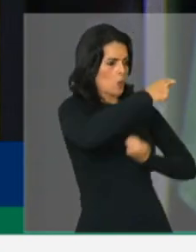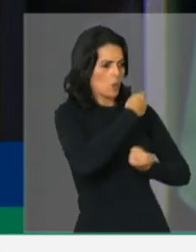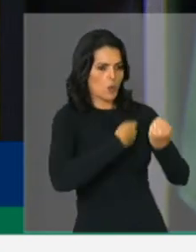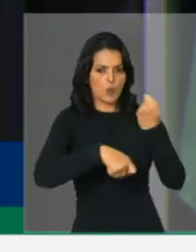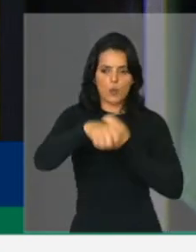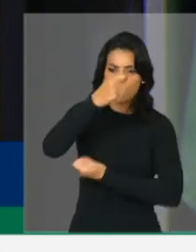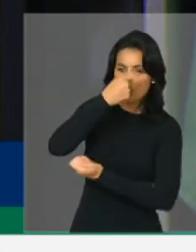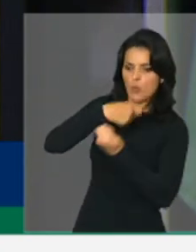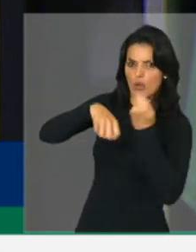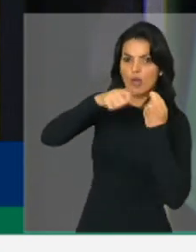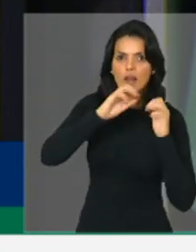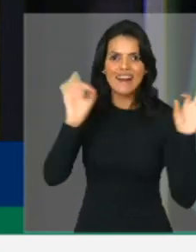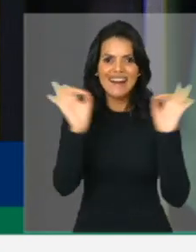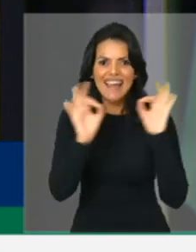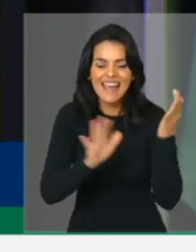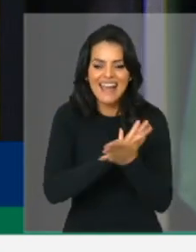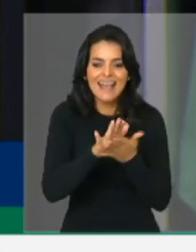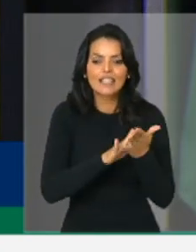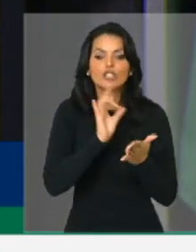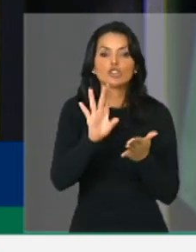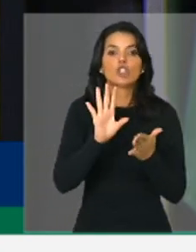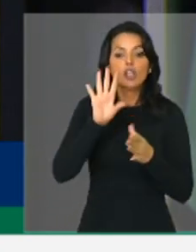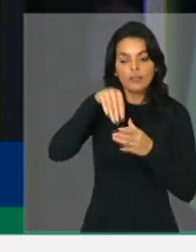NO SUPREMO, TIRANDO DEFINITIVAMENTE ICMS DA BASE